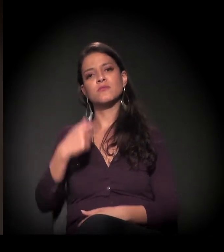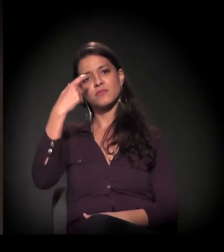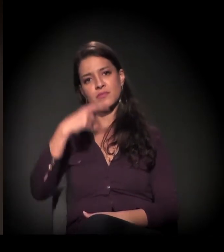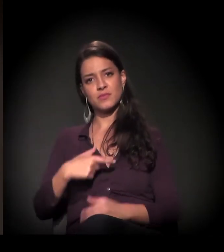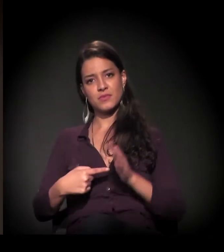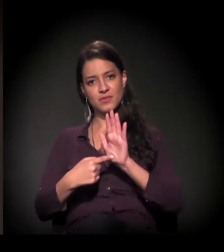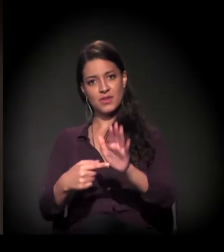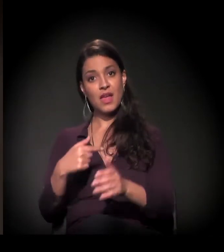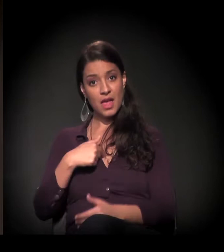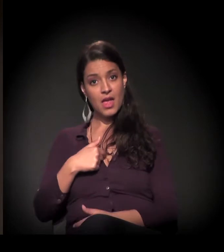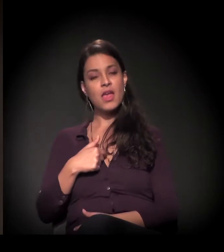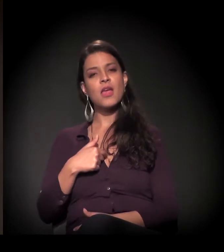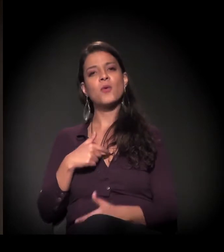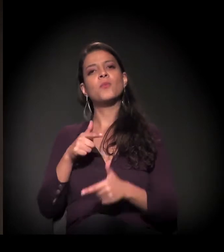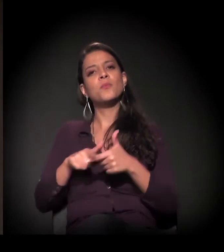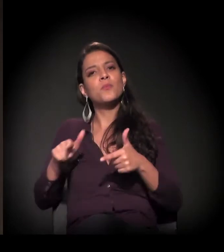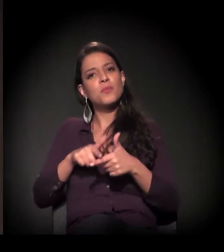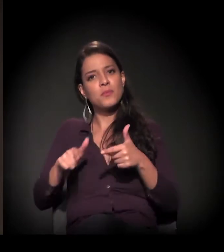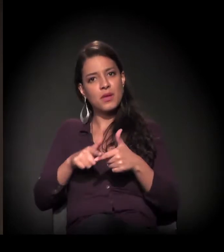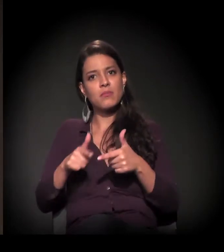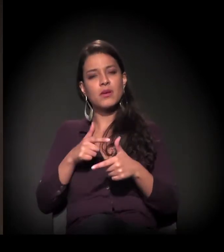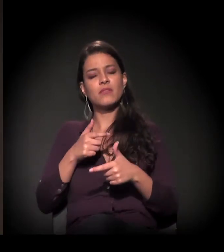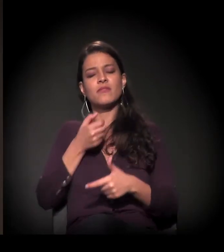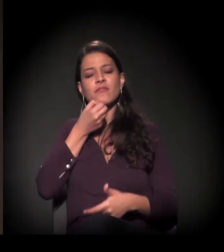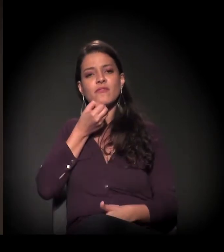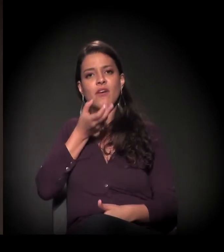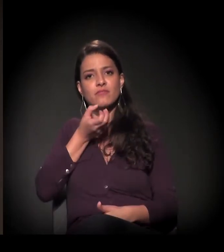eu sou um pouco gago no começo, daqui a pouco melhora.